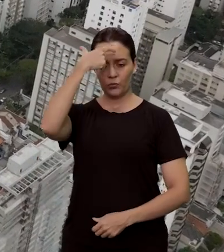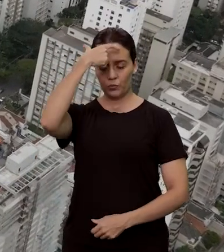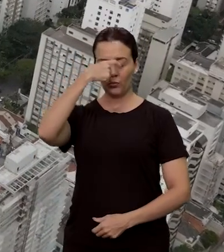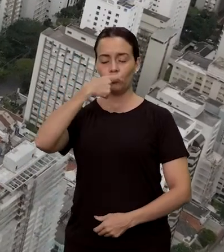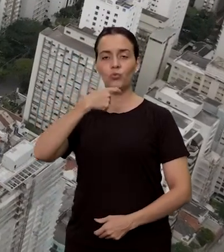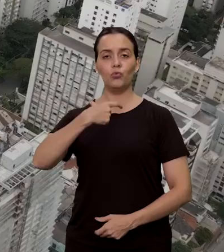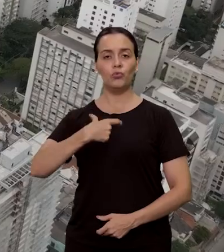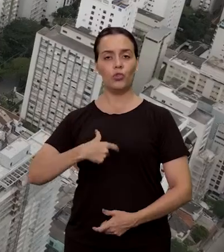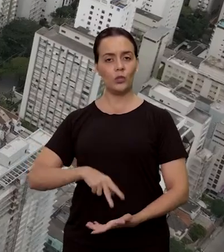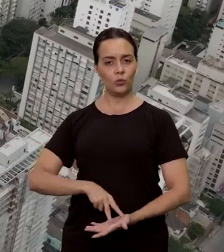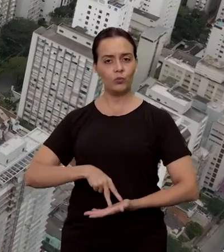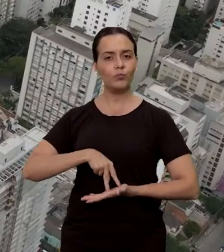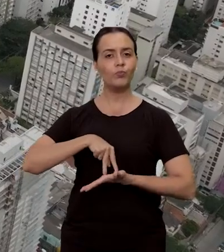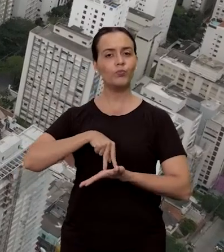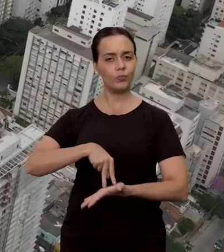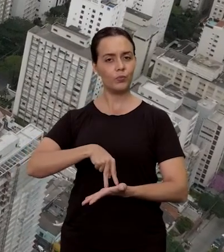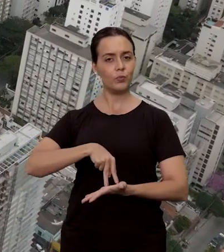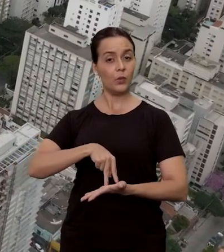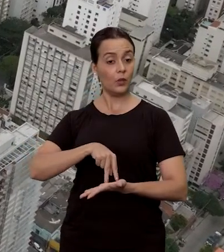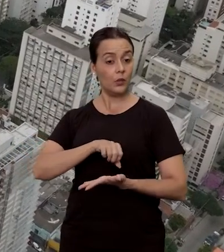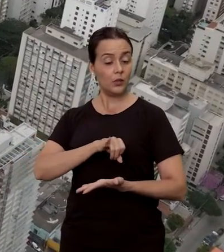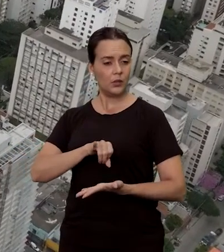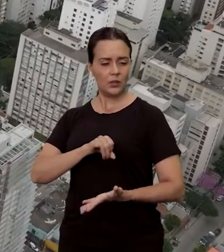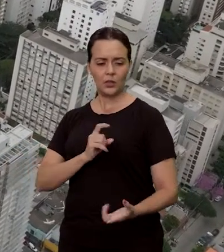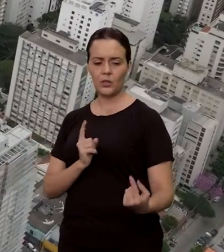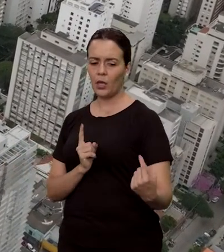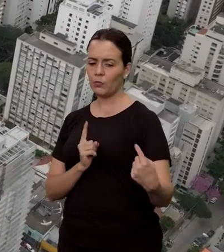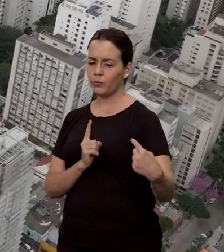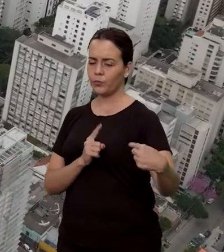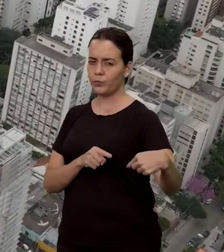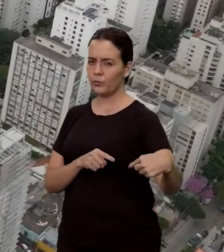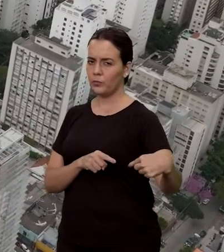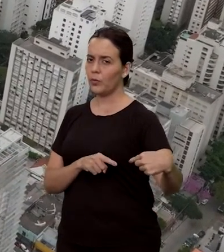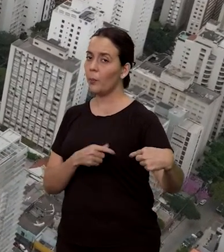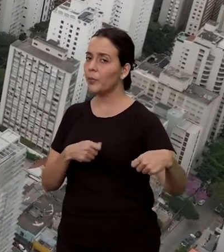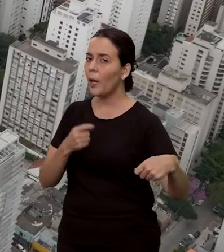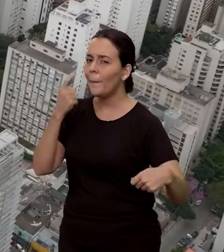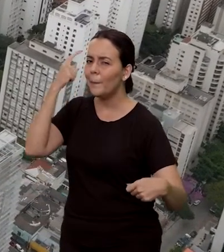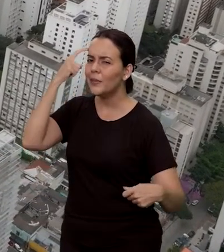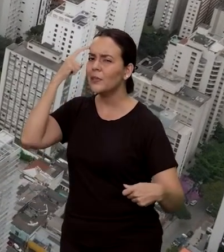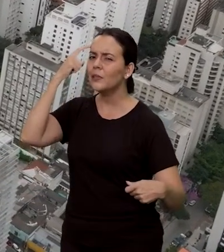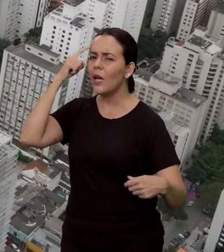precisamos, além de opor, pensar saberes,